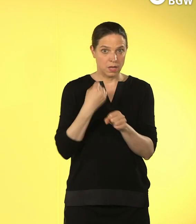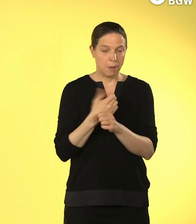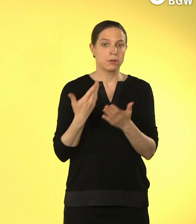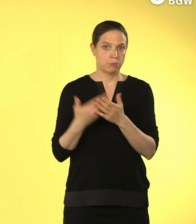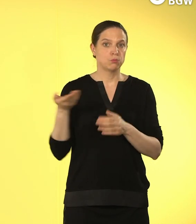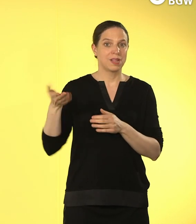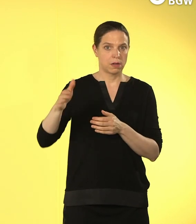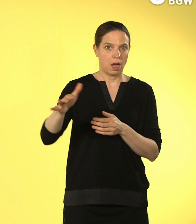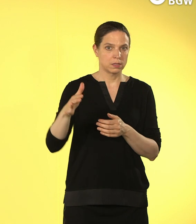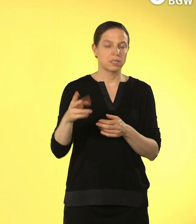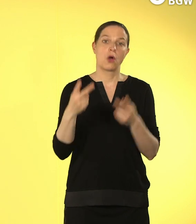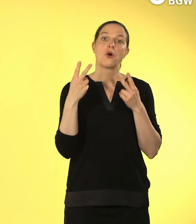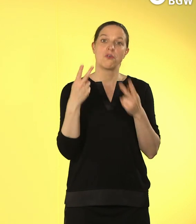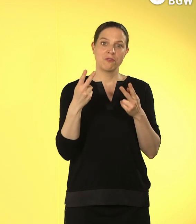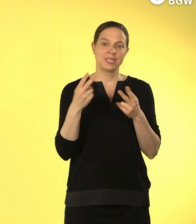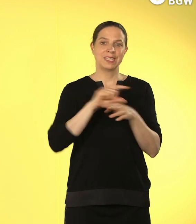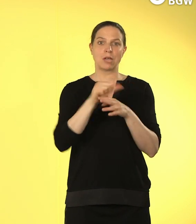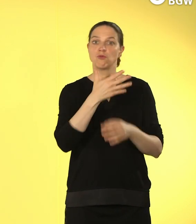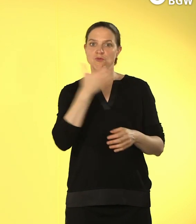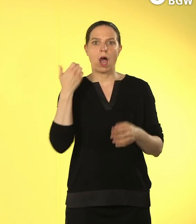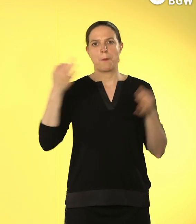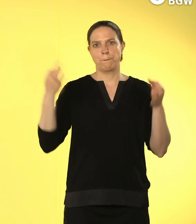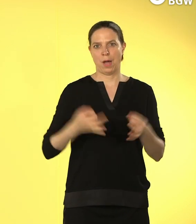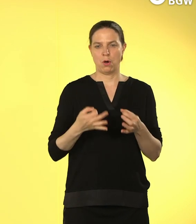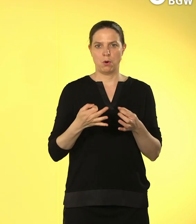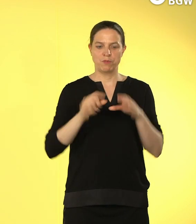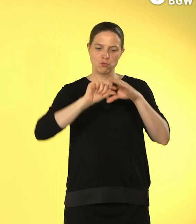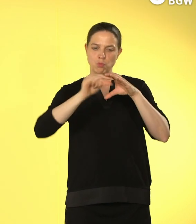weil Kälte ein Einflussfaktor auf die Haut ist.